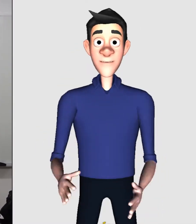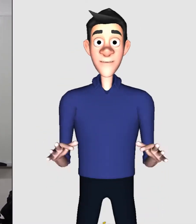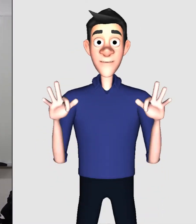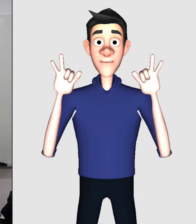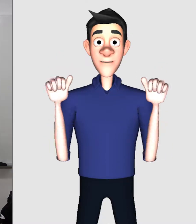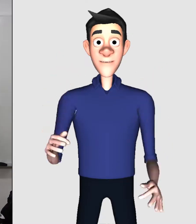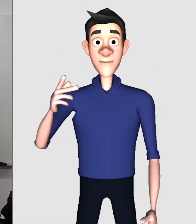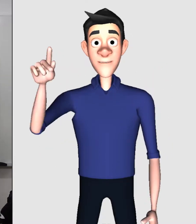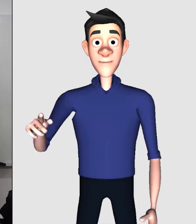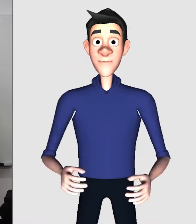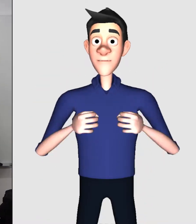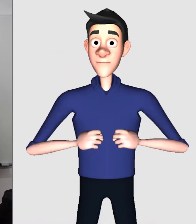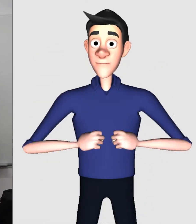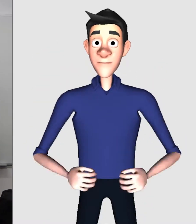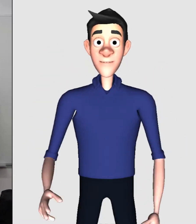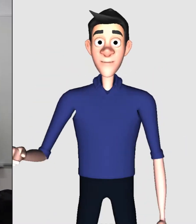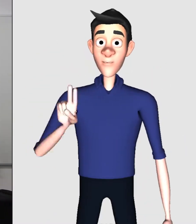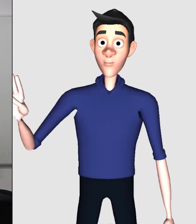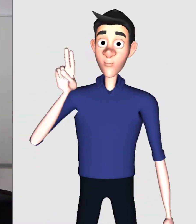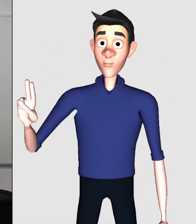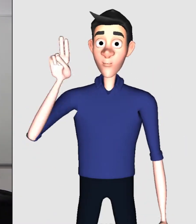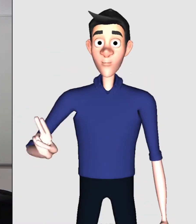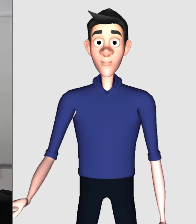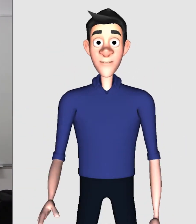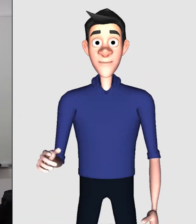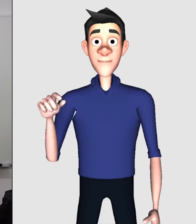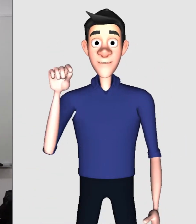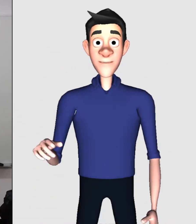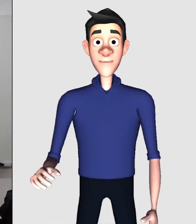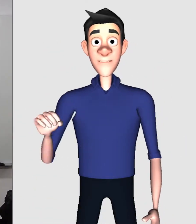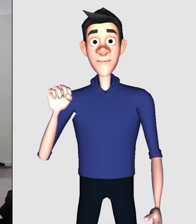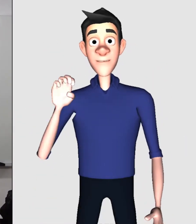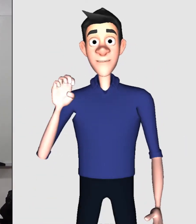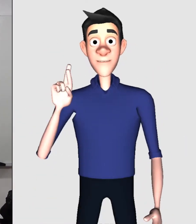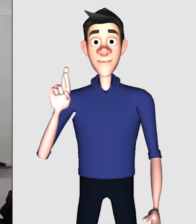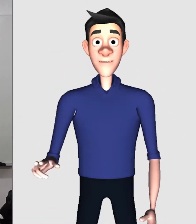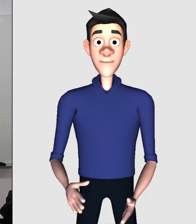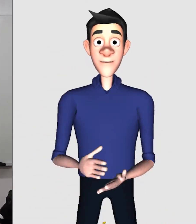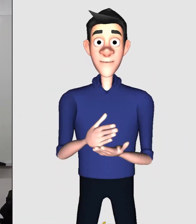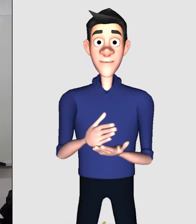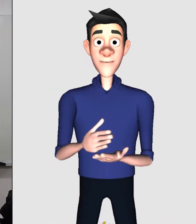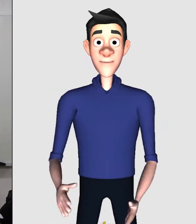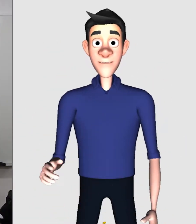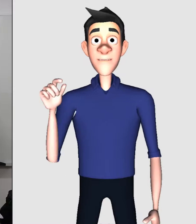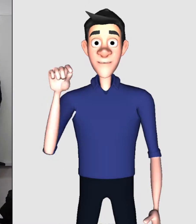Mas temos um sistema de dois corpos, só que o outro está parado, então o outro é zero